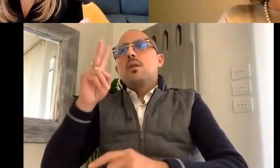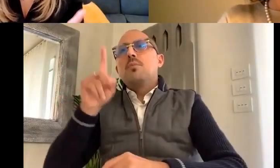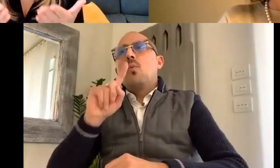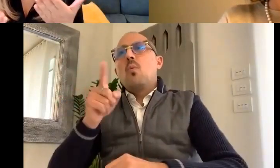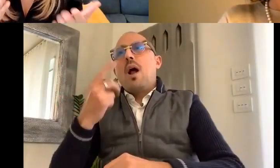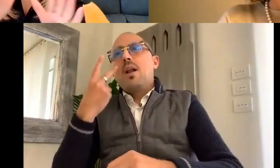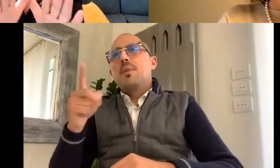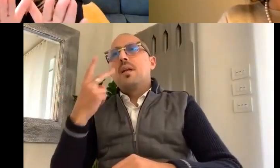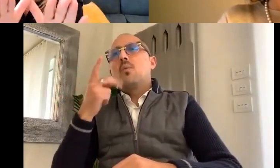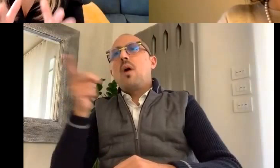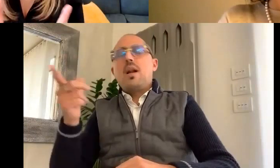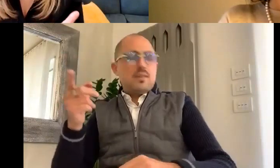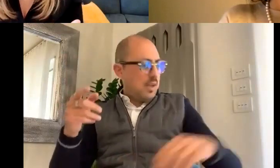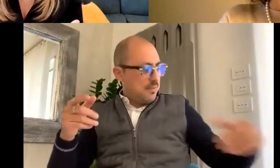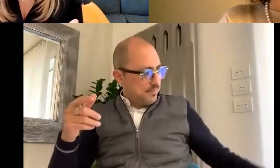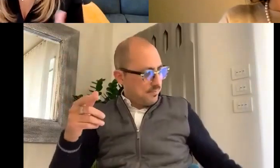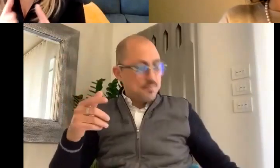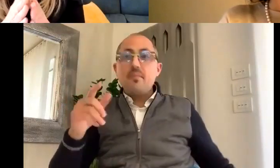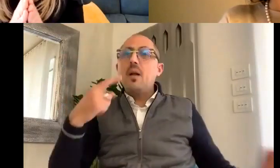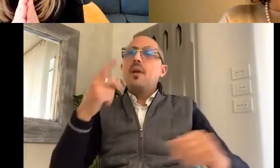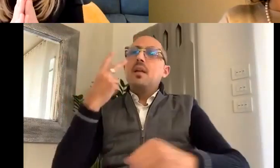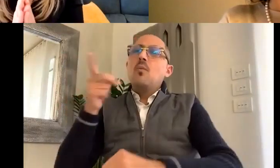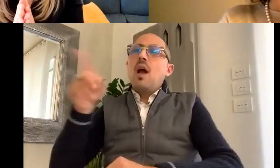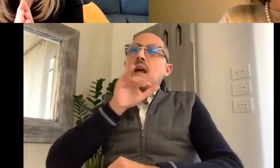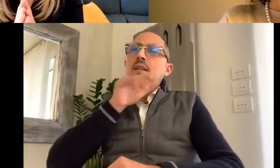devono stare più attenti con gli occhi, noi abbiamo chiesto